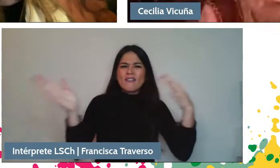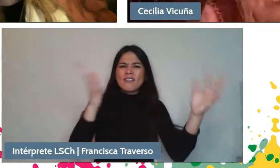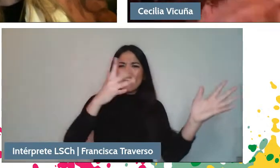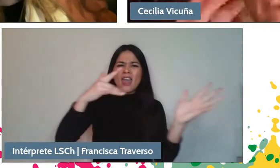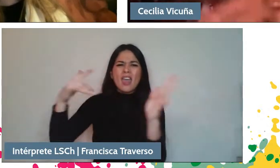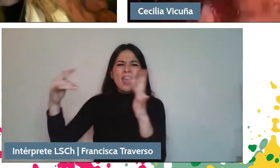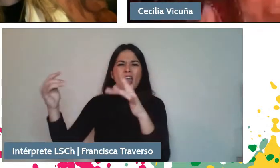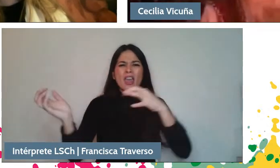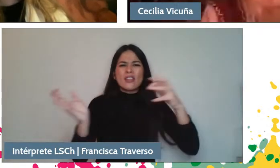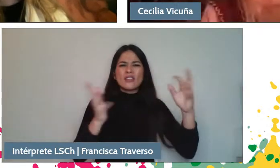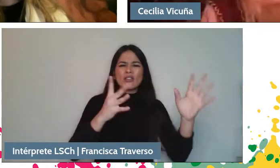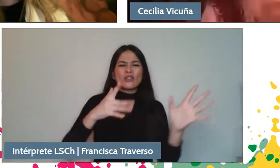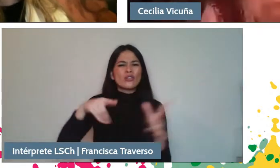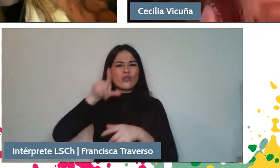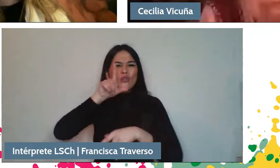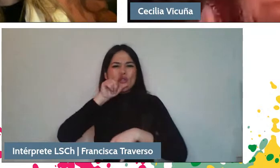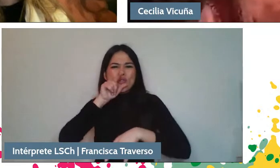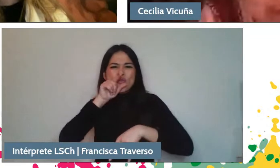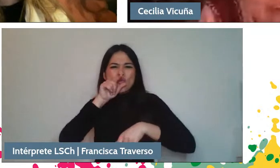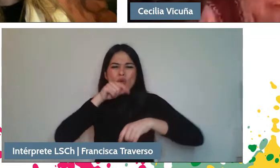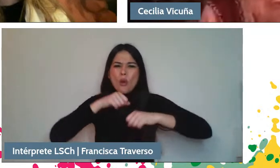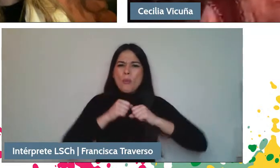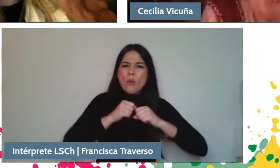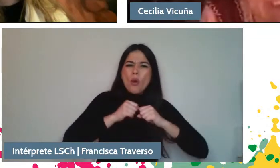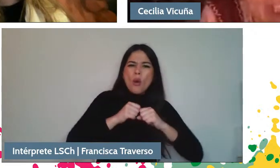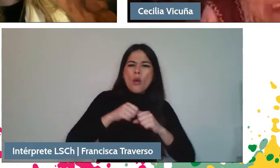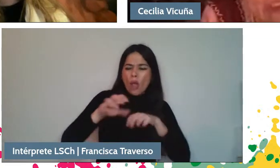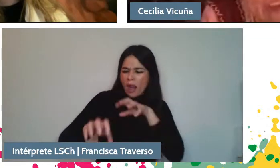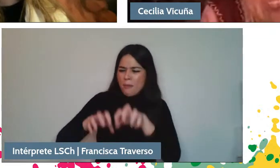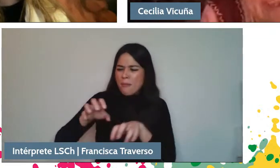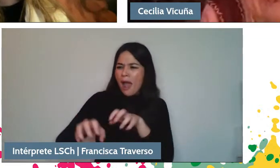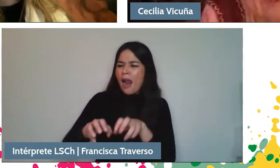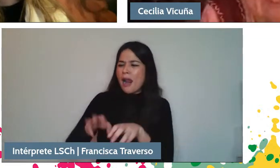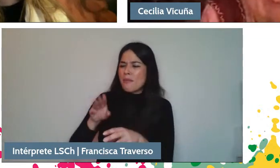Entonces, yo crecí viendo, sintiendo eso